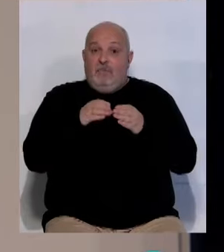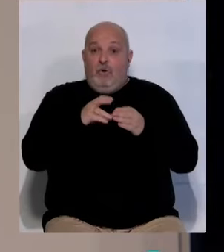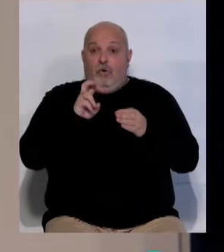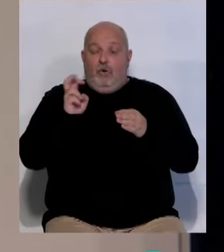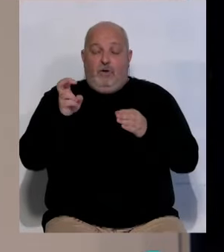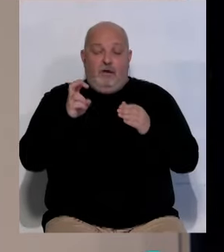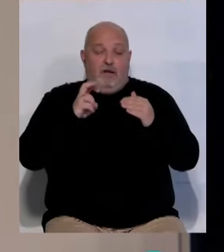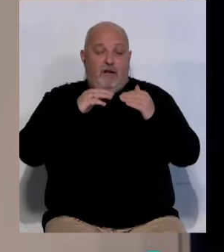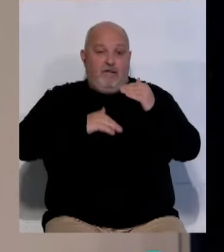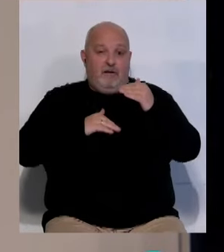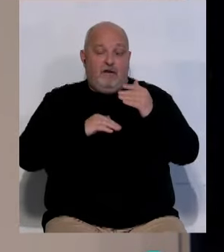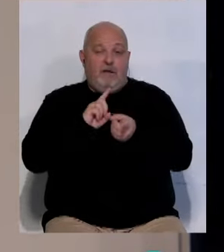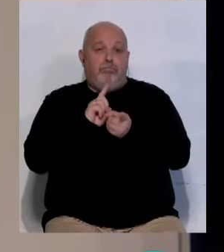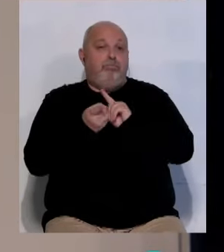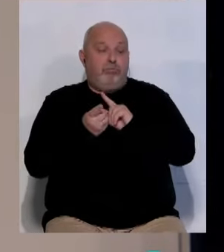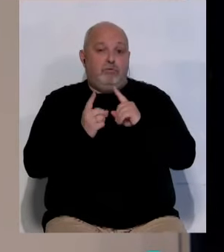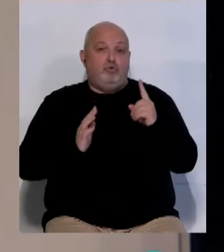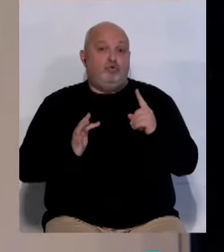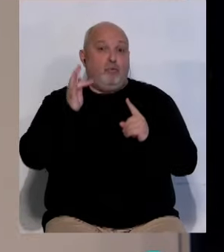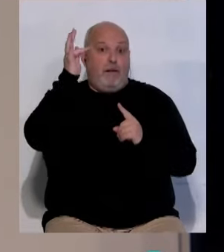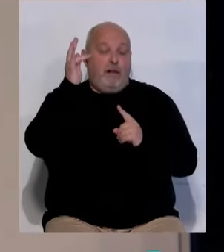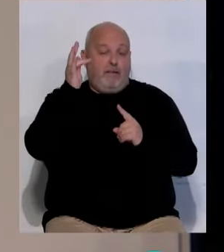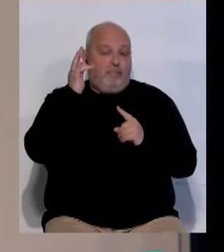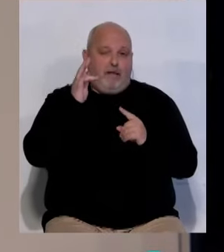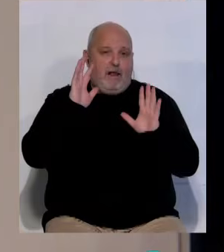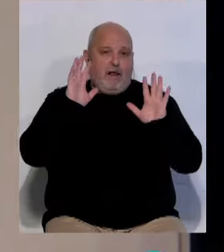los de la zona de abaj pues empiecen a sumar de forma constante y sobre todo de tres en tres que